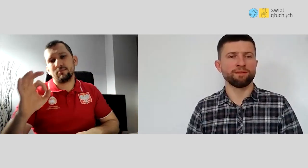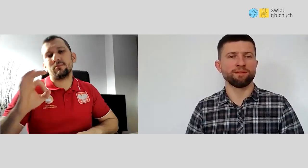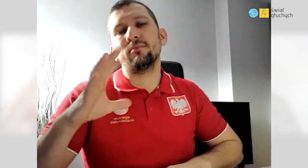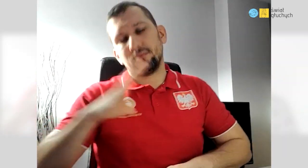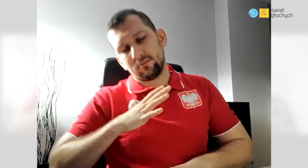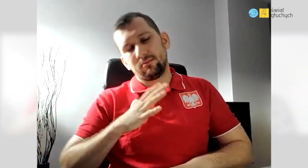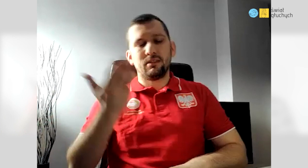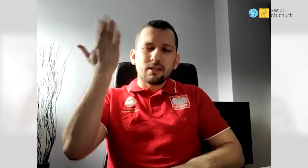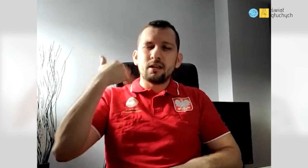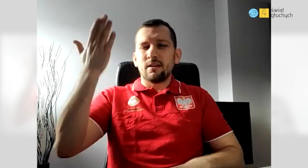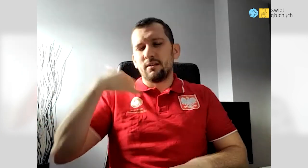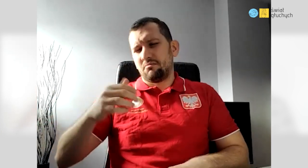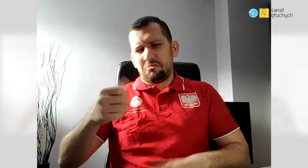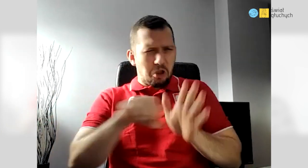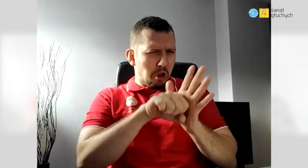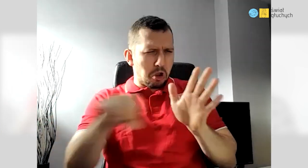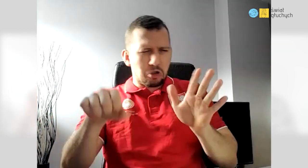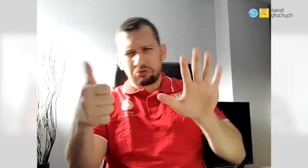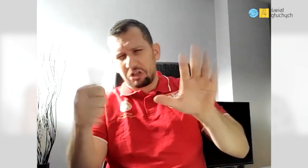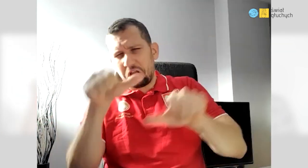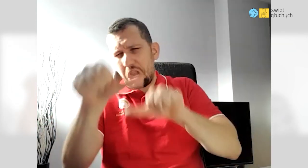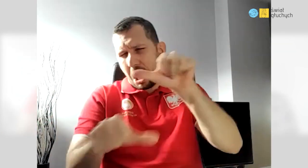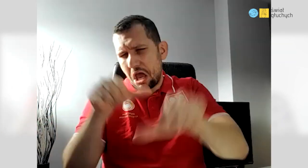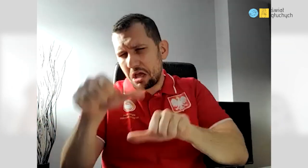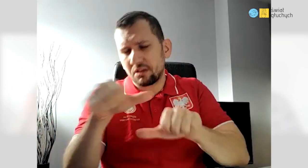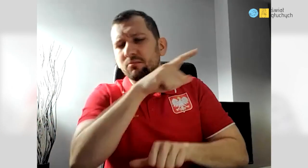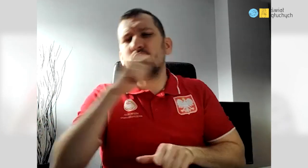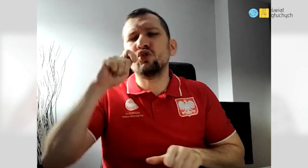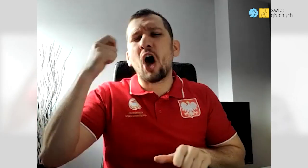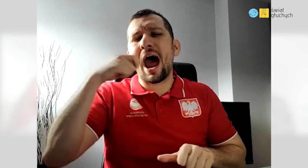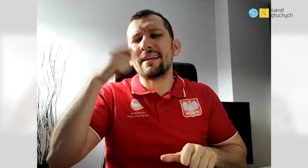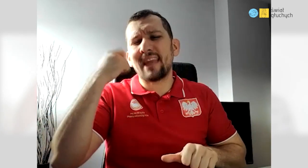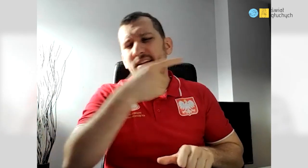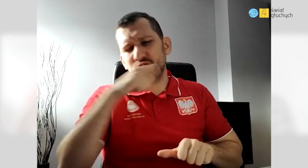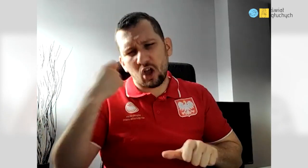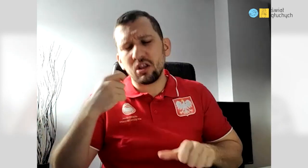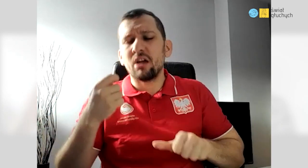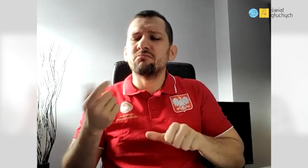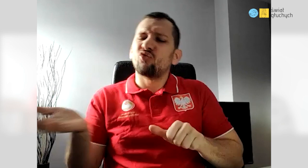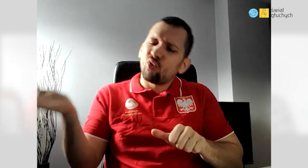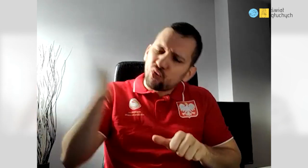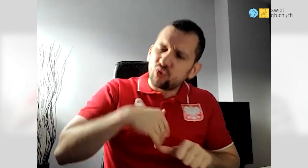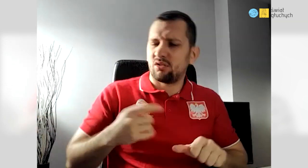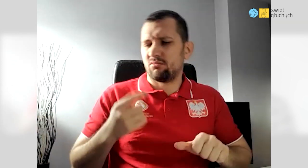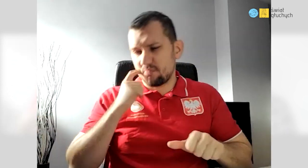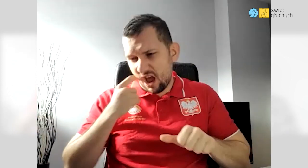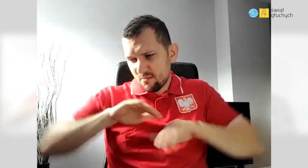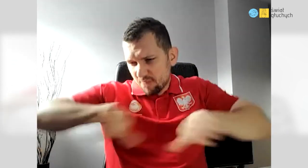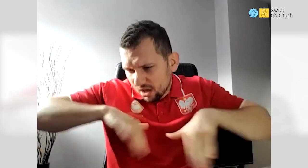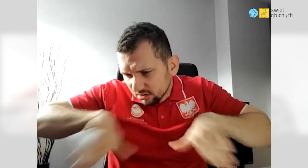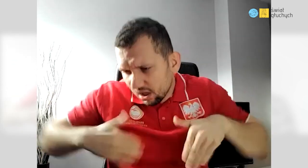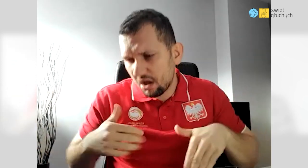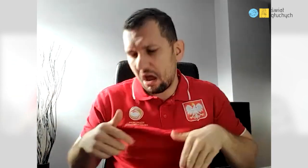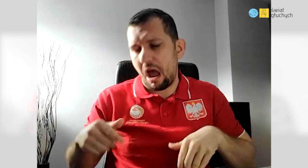Kiedy miałem 6 lat, mój dziadek zabrał mnie na pływanie dla zabawy.